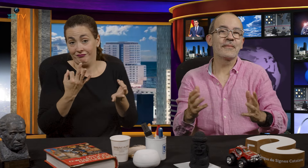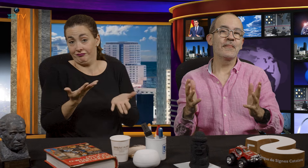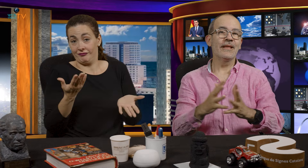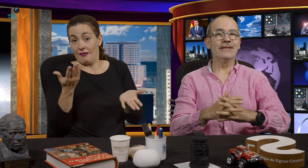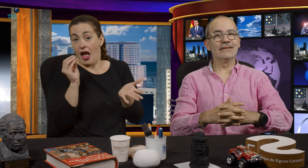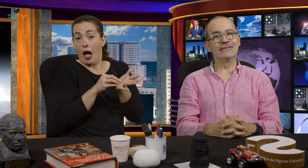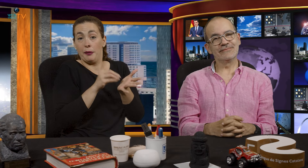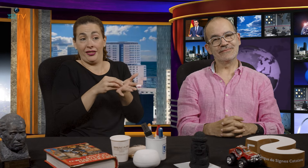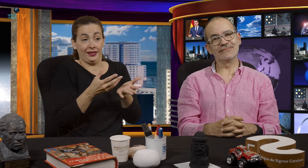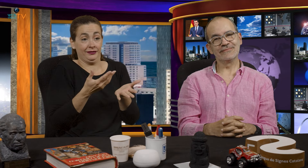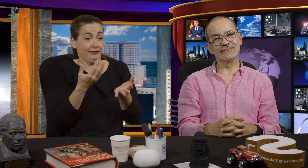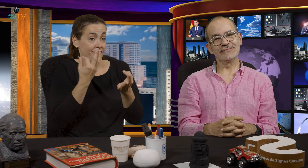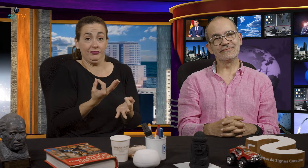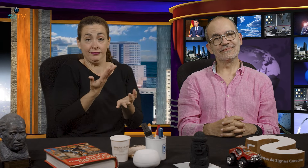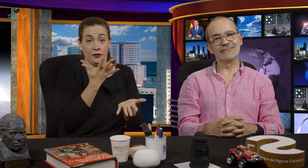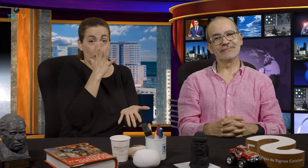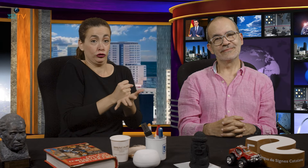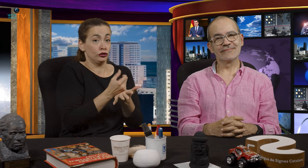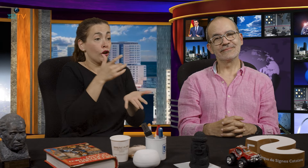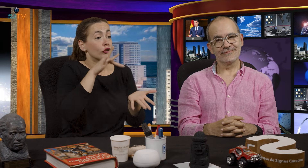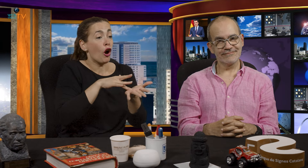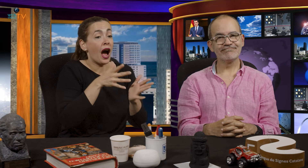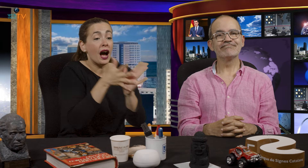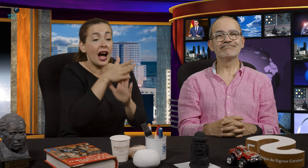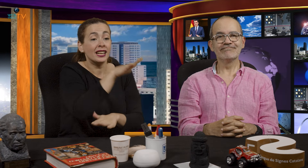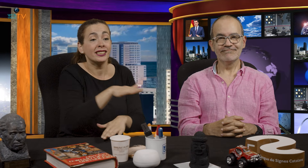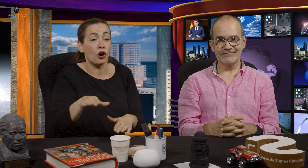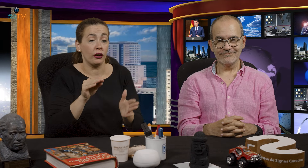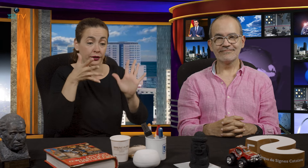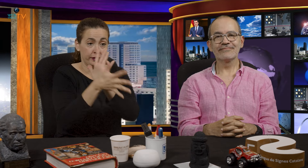A veces, cuando se lo decimos a los niños no hacen caso.